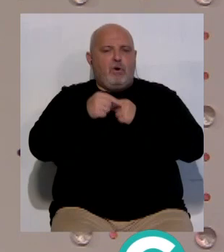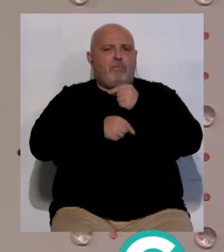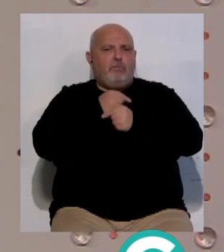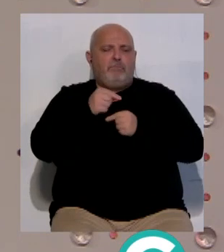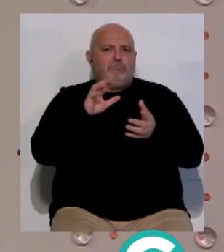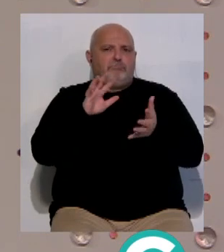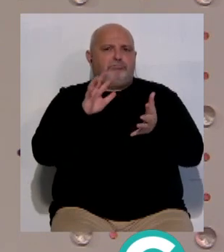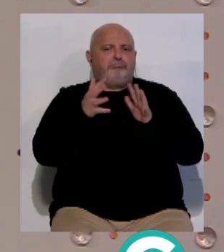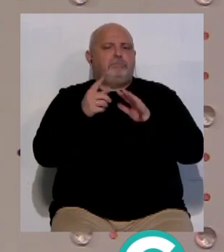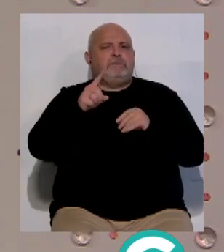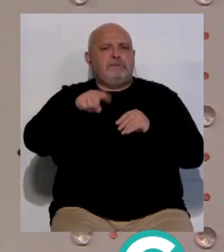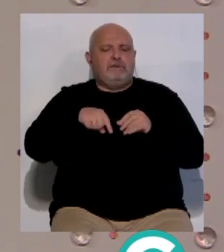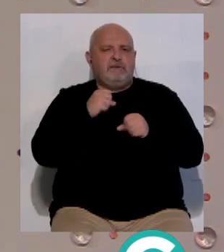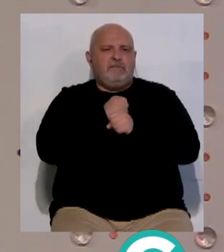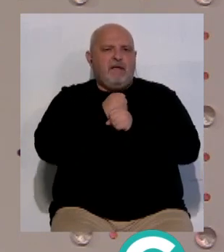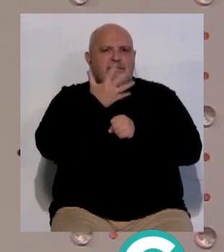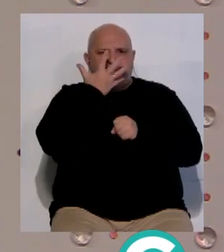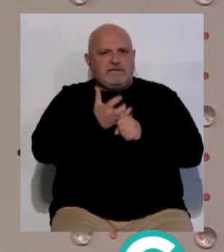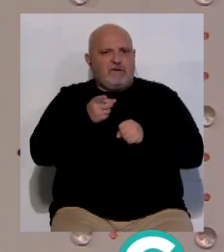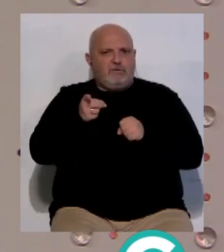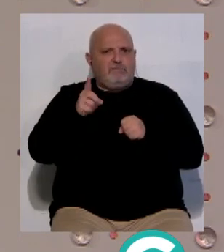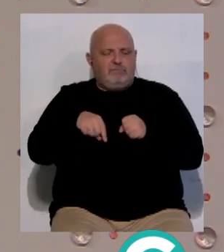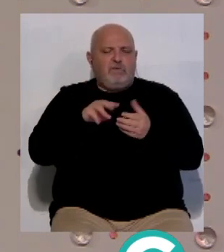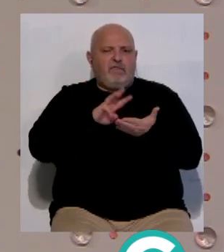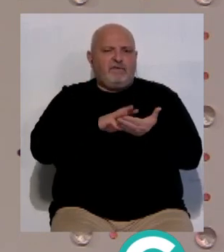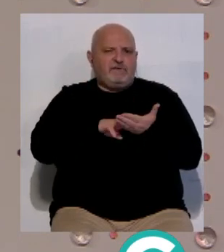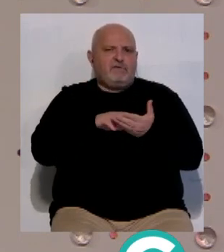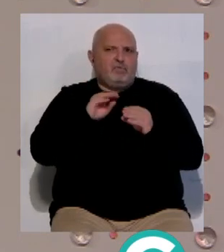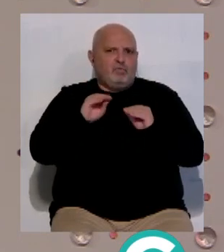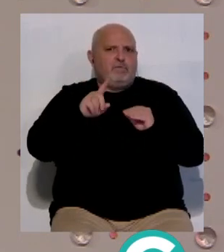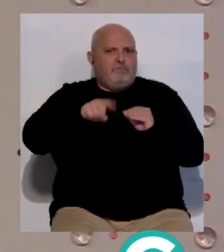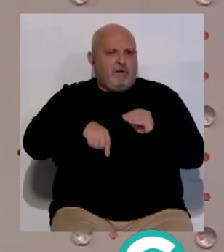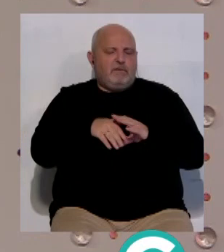ganándose el sitio con trabajo serio con trabajo defensivo que no es el suyo y aportando mucho en